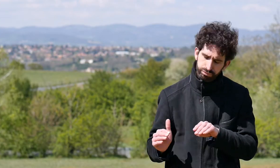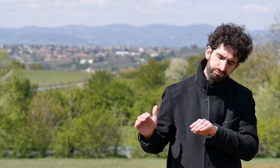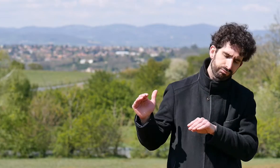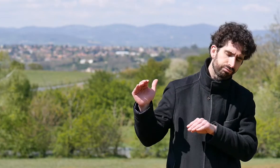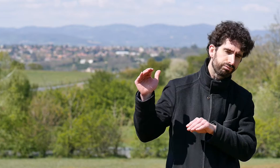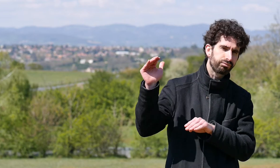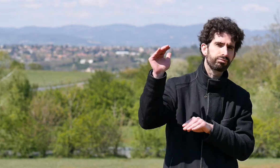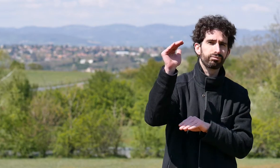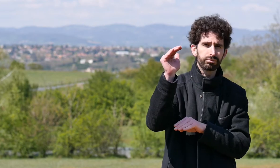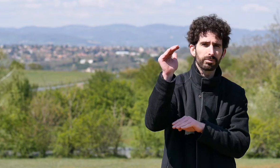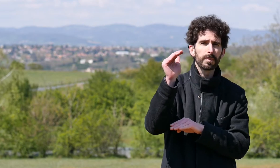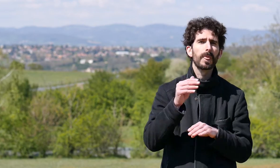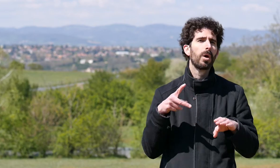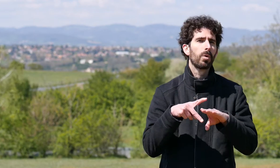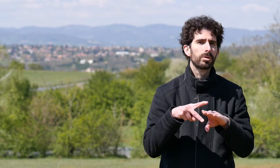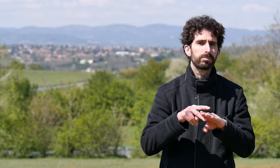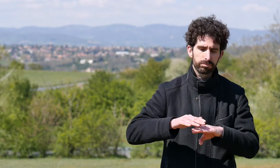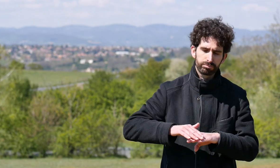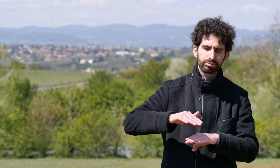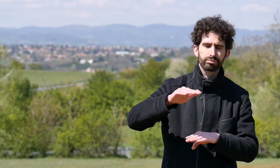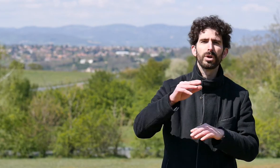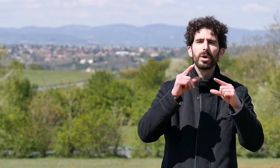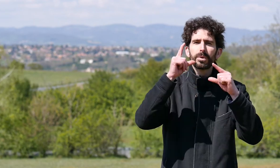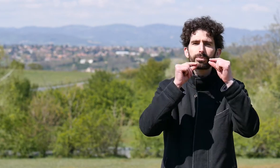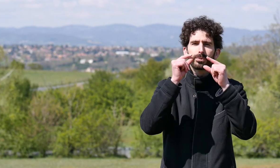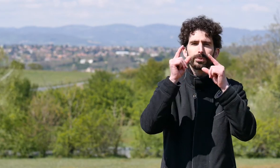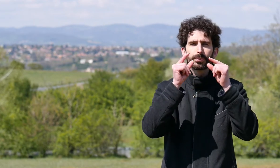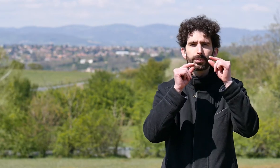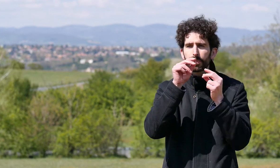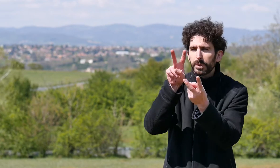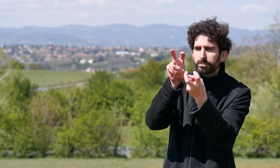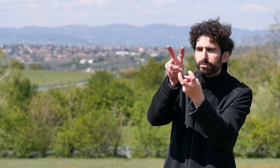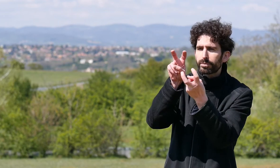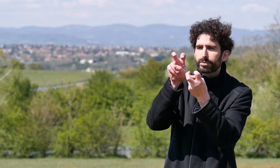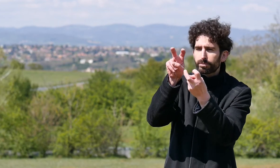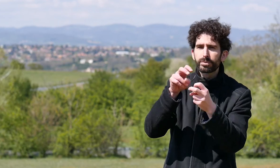En grandissant, au début, je lisais sur les lèvres